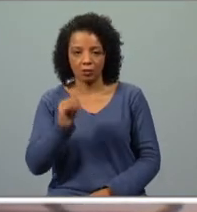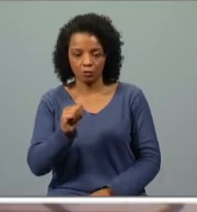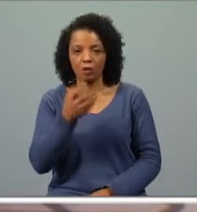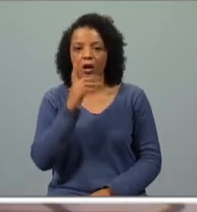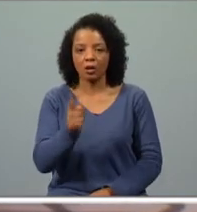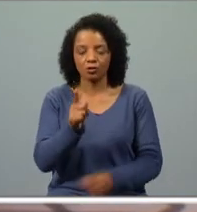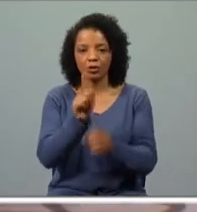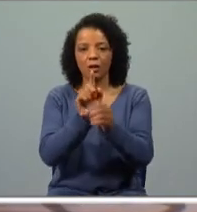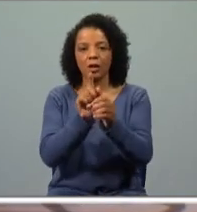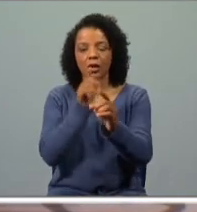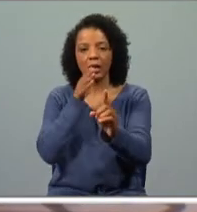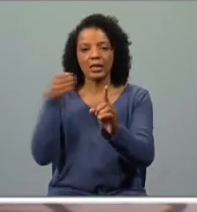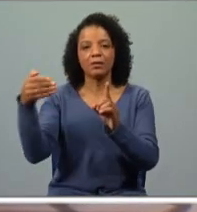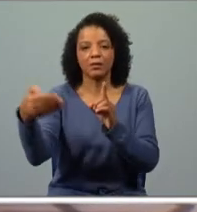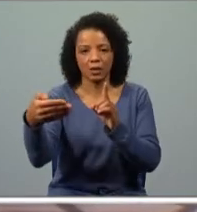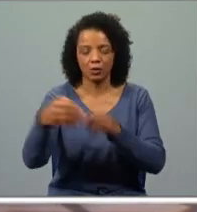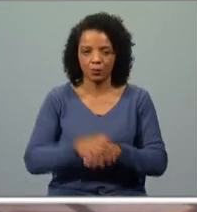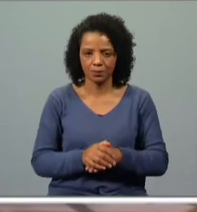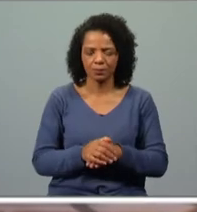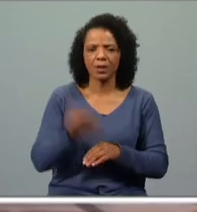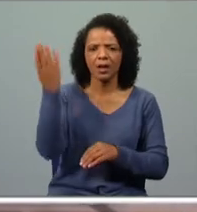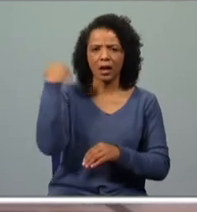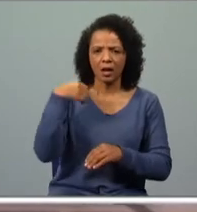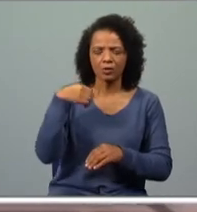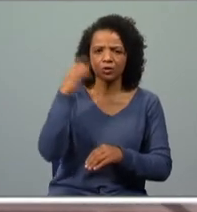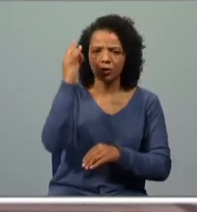que se chamava ninguém não te esqueças desta palavra que vais perceber daqui a 誰叫誰都別忘了從現在開始你會明白的這個詞